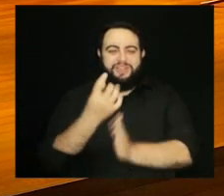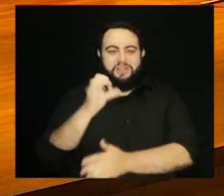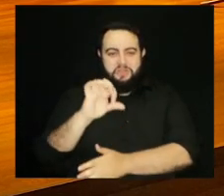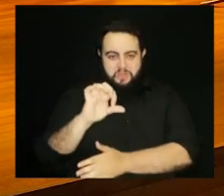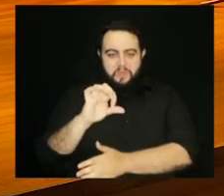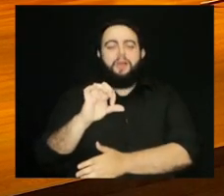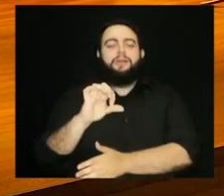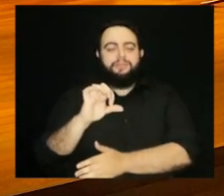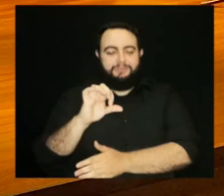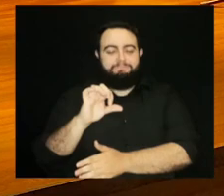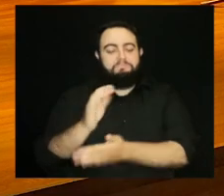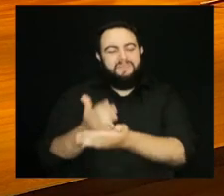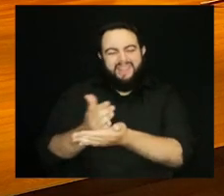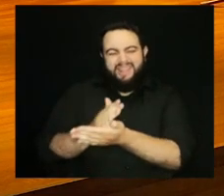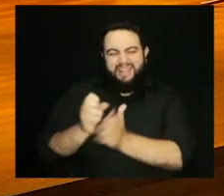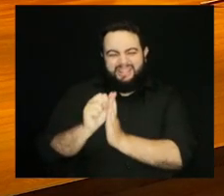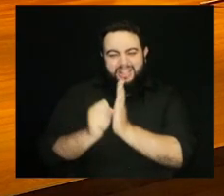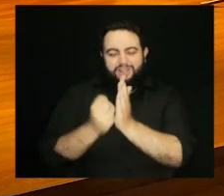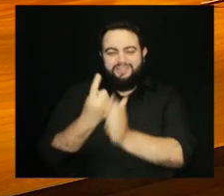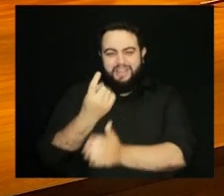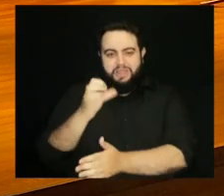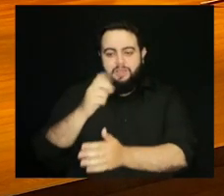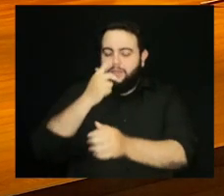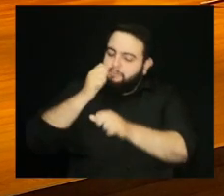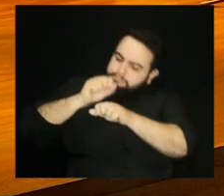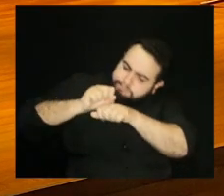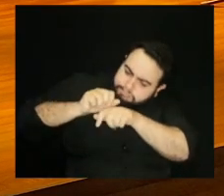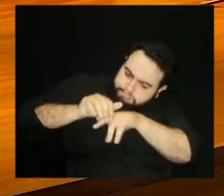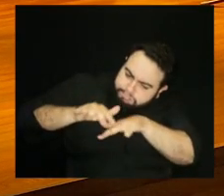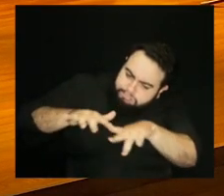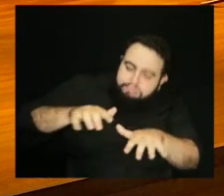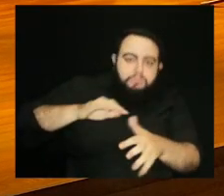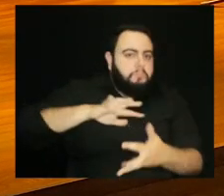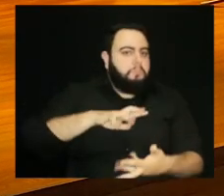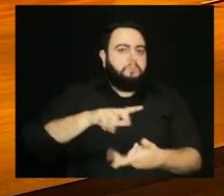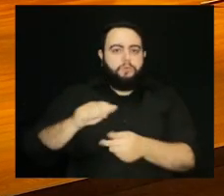metade do século 19 ela se espalhou pelo mundo todo muito rapidamente, se misturou com as músicas